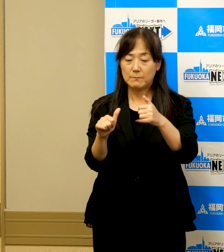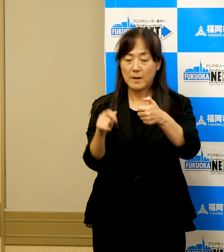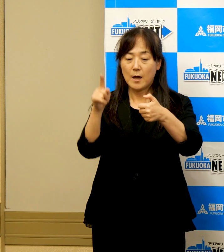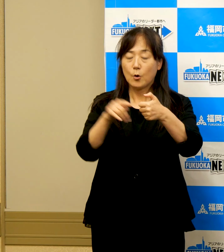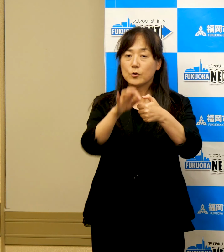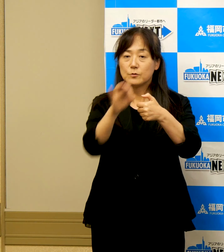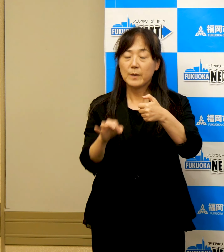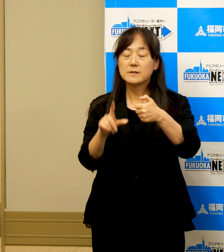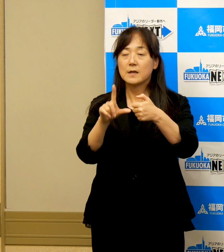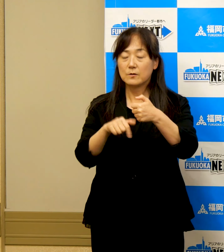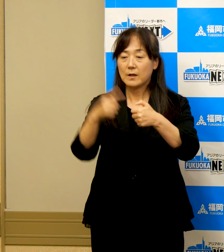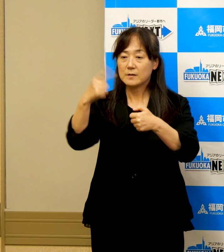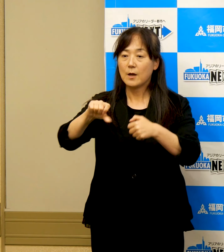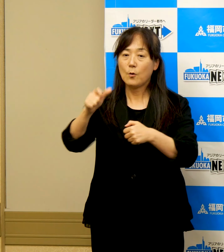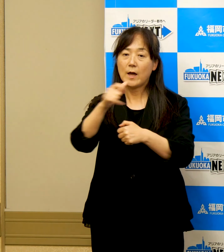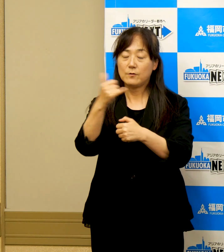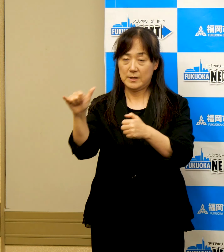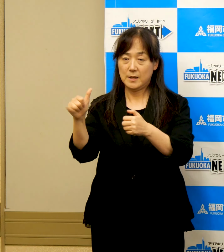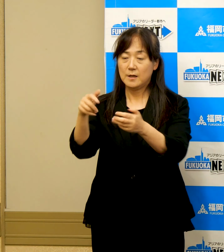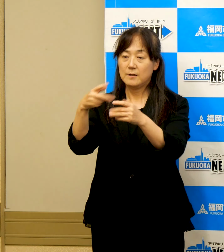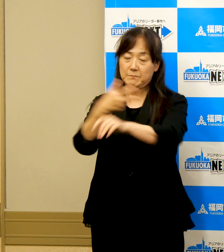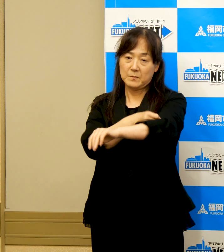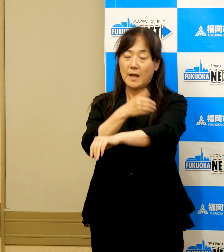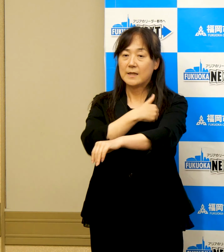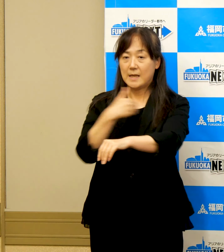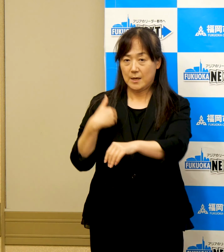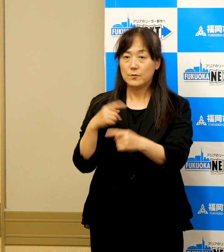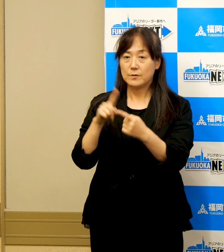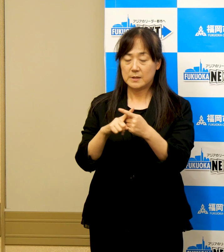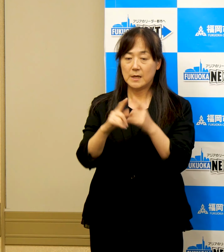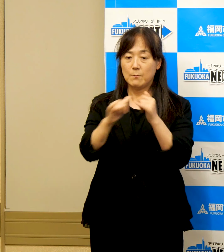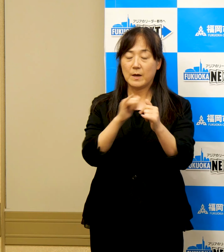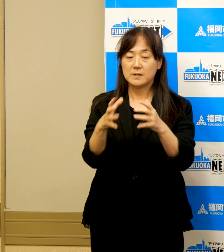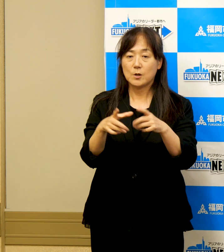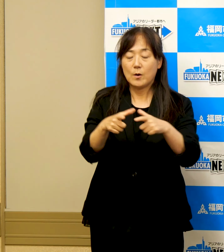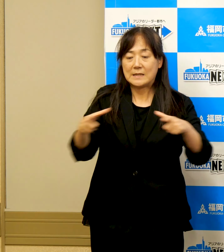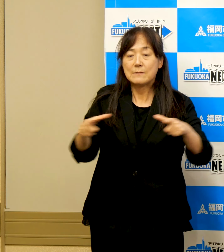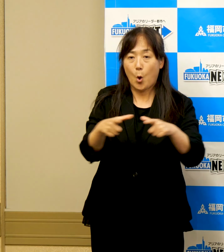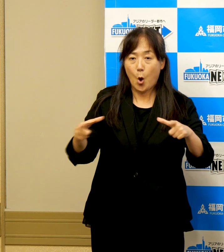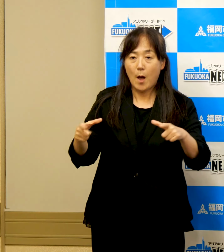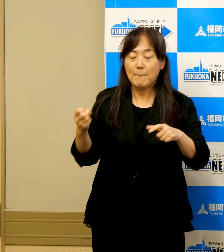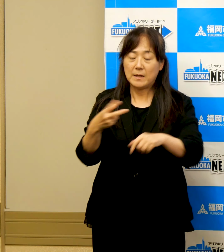1,500あとあるわけですよね あと街の規模とか それから接種がすでに予約しようと思えば